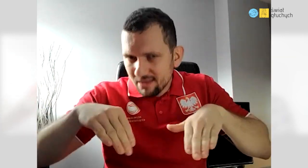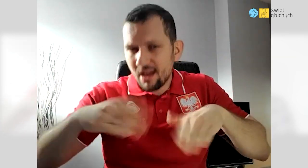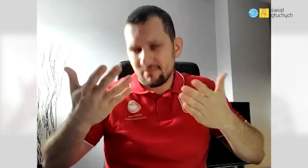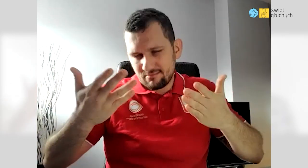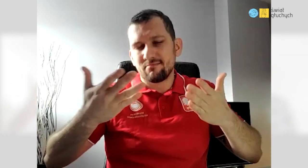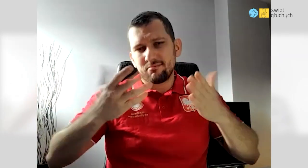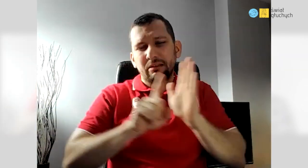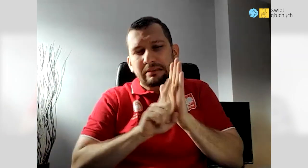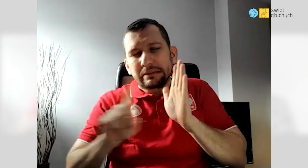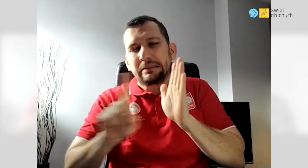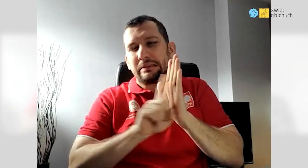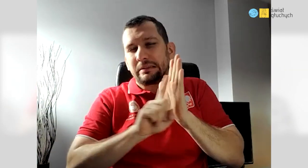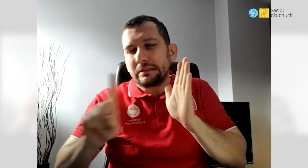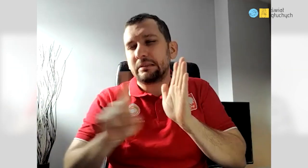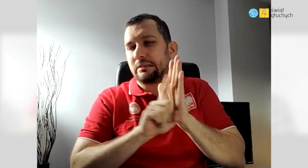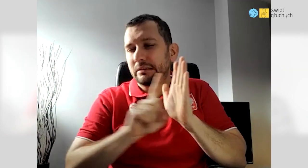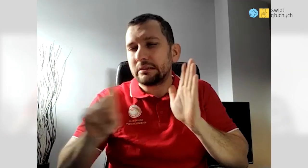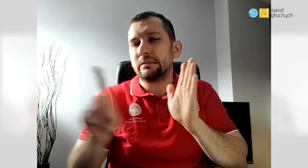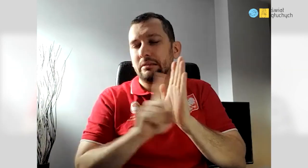Chodziłem systematycznie.